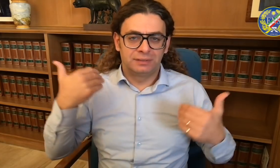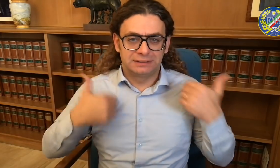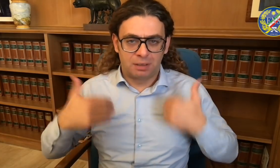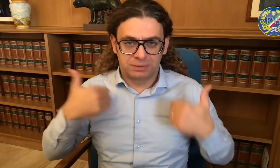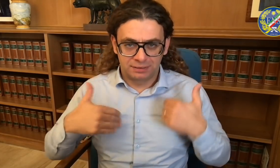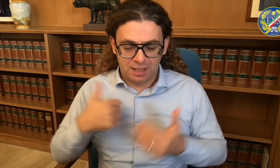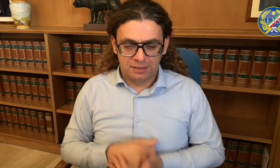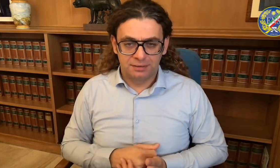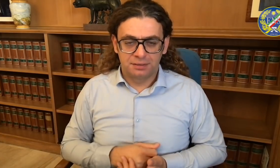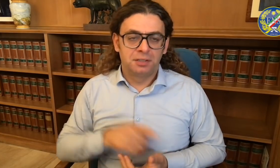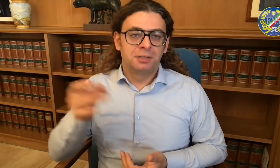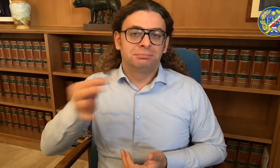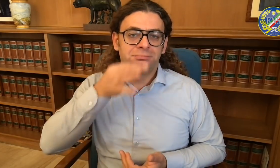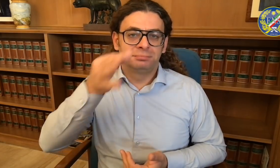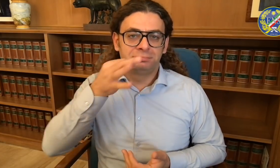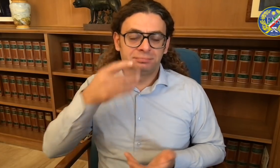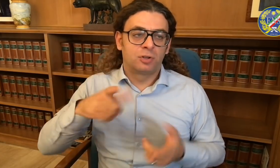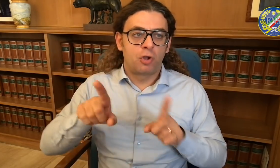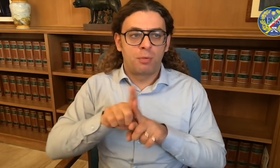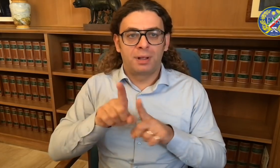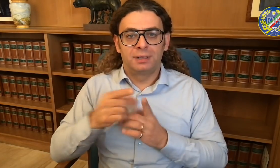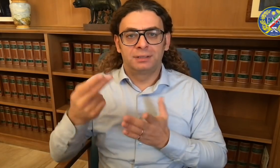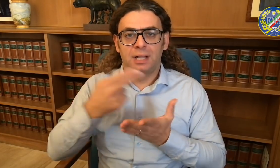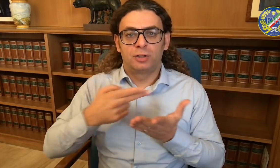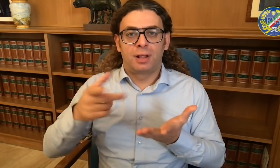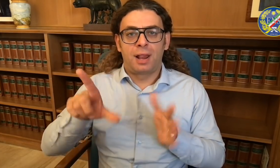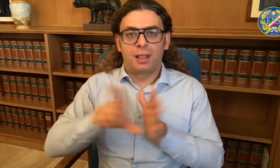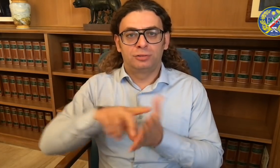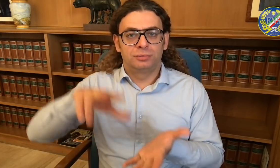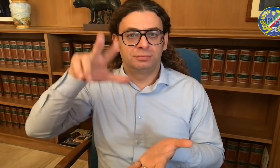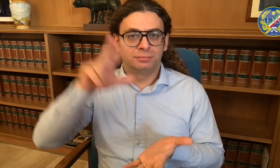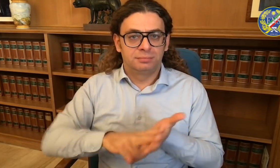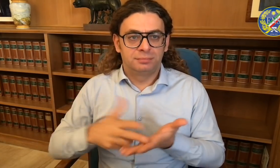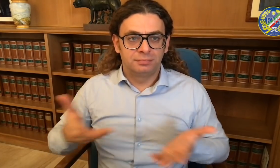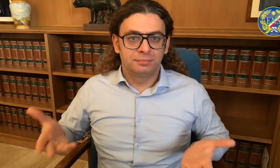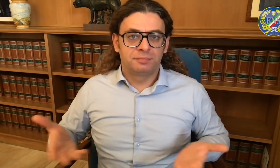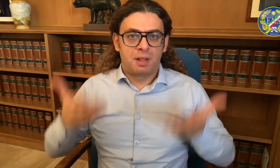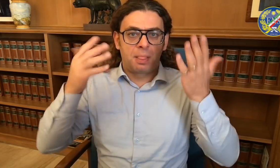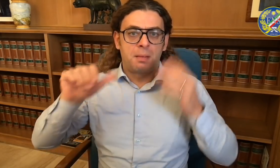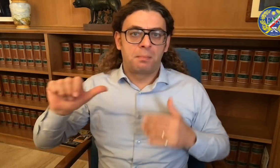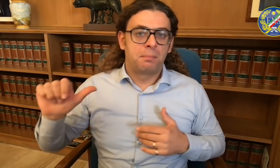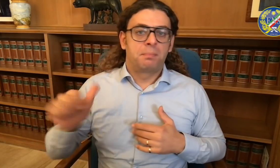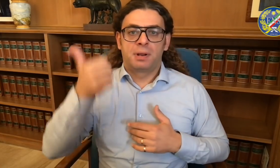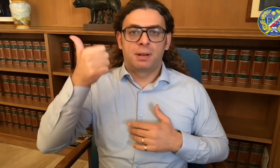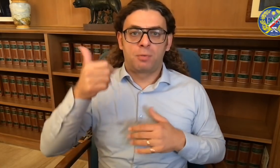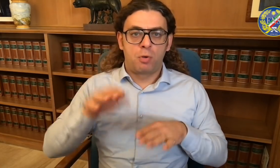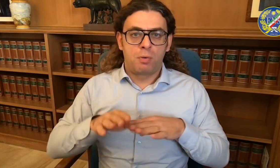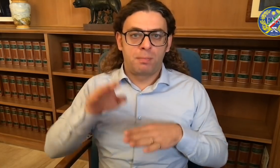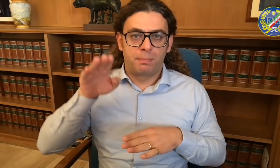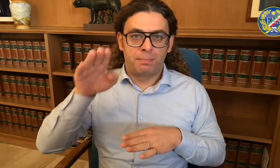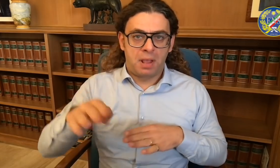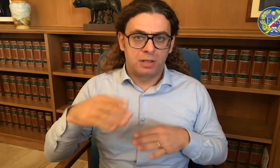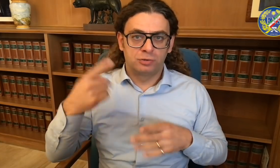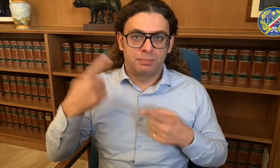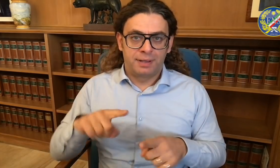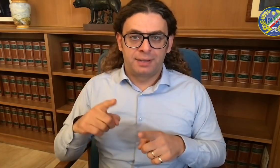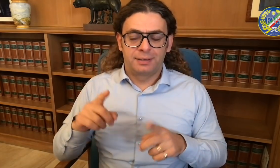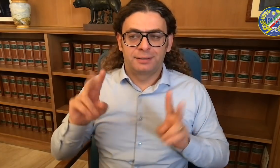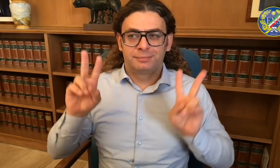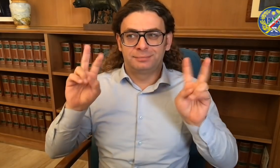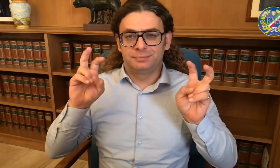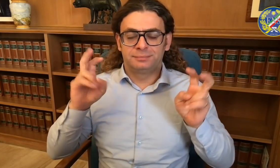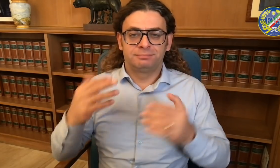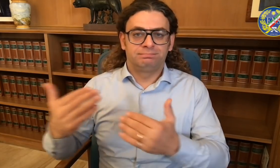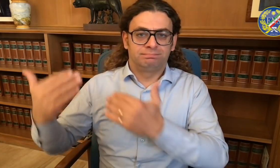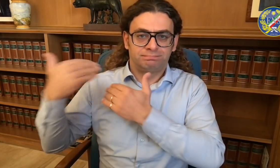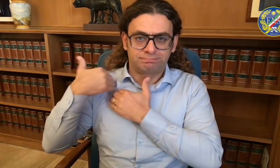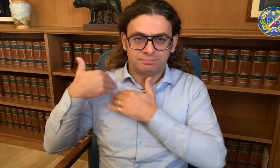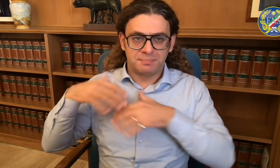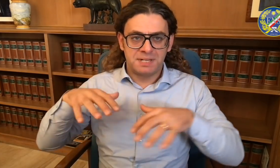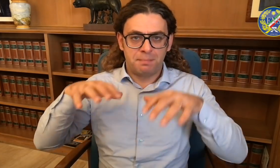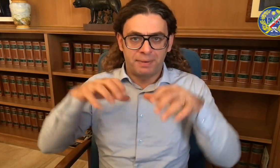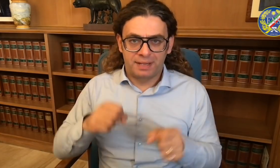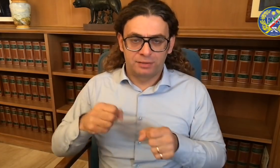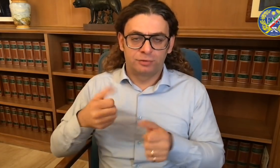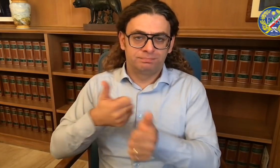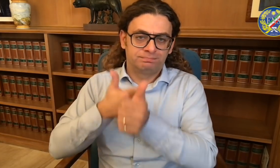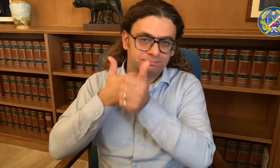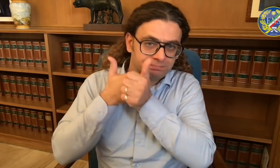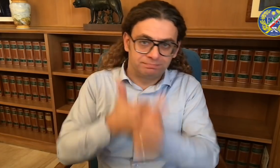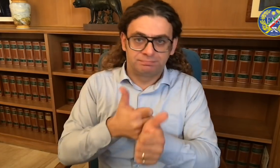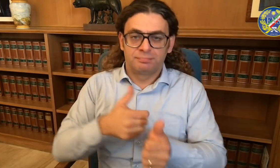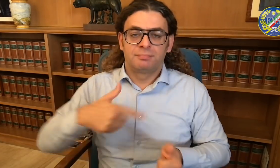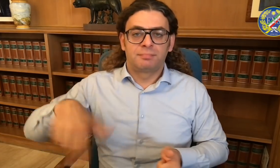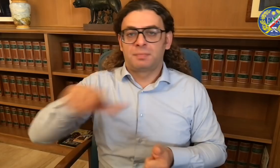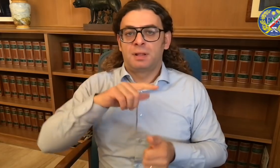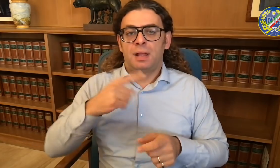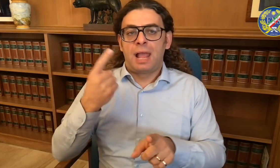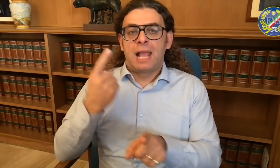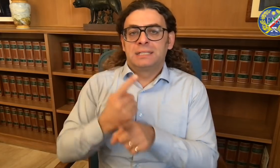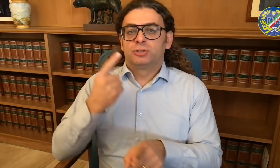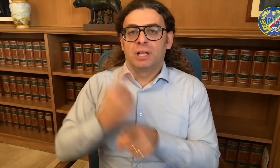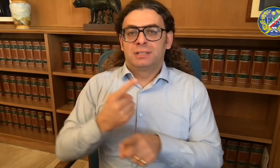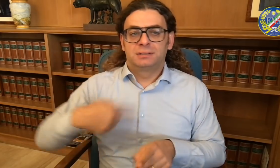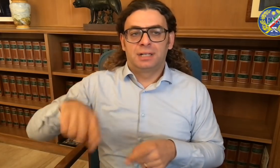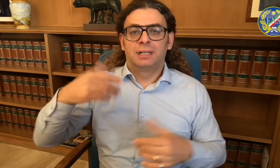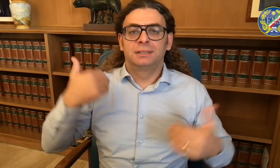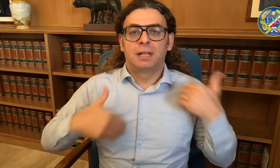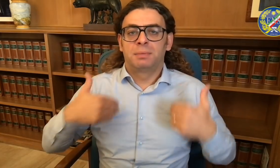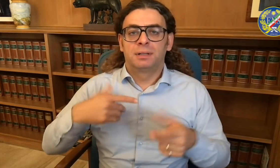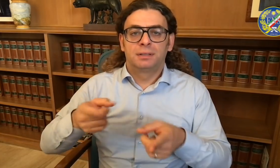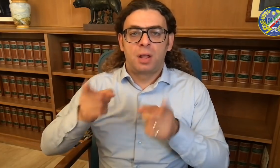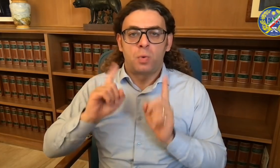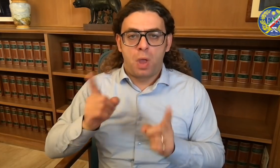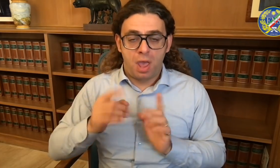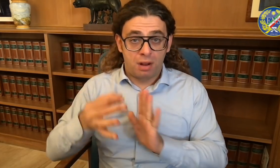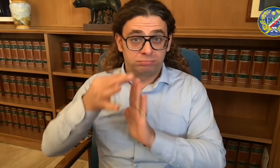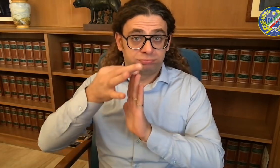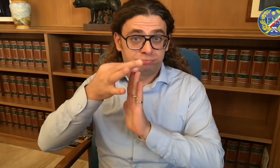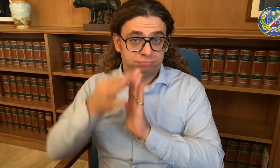costituisca finalmente un primo passo nell'impegno per ottemperare alle necessità delle persone disabili.